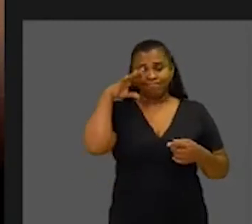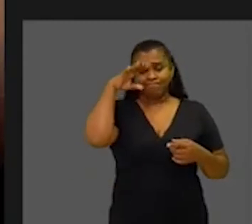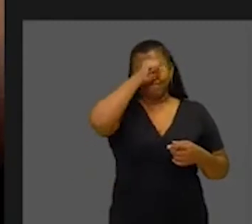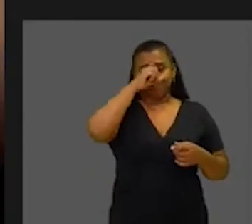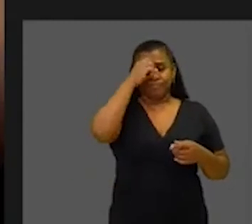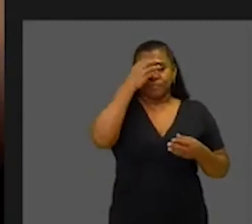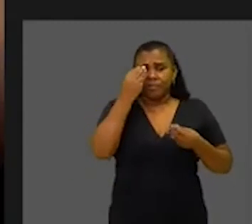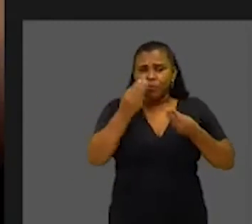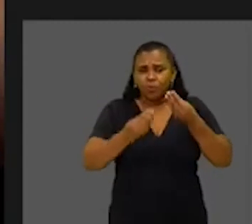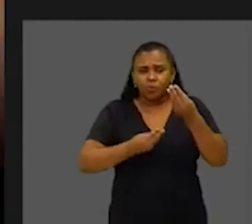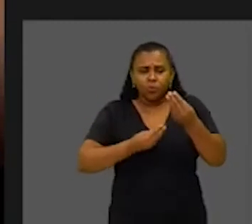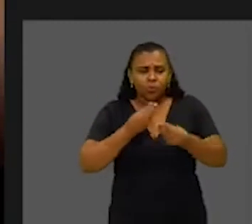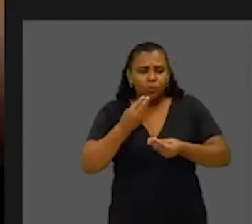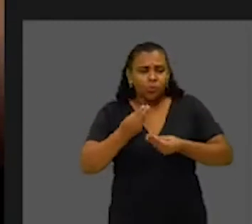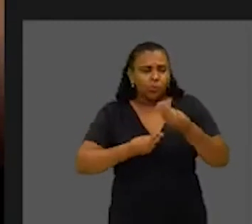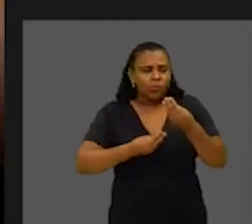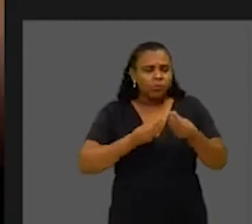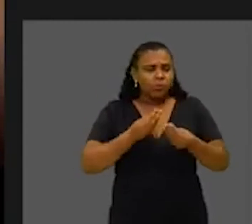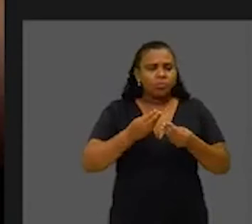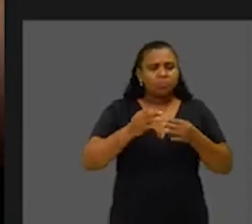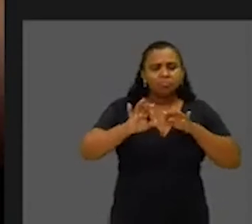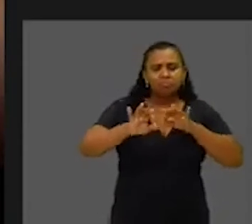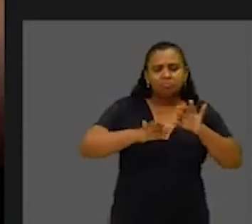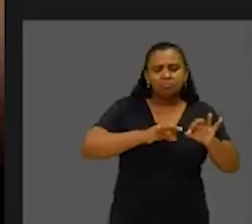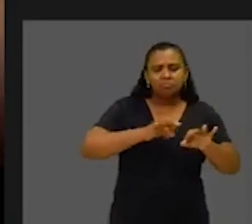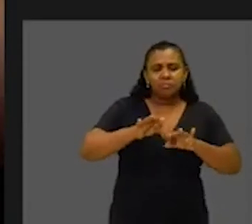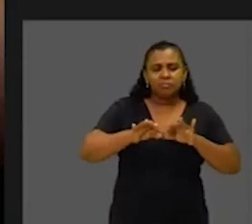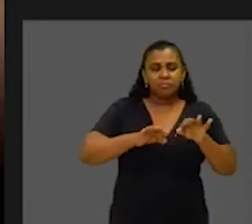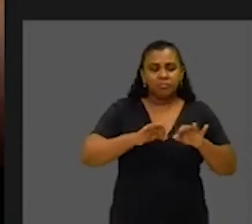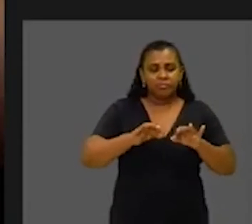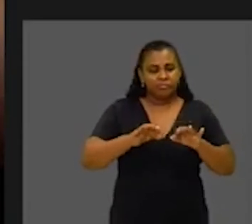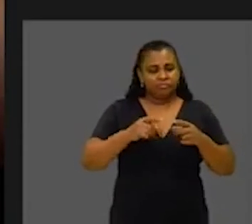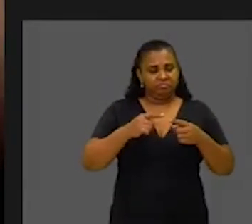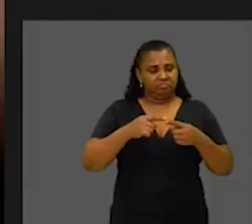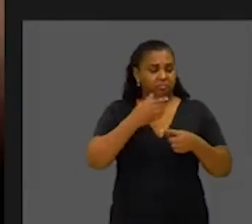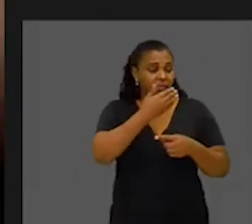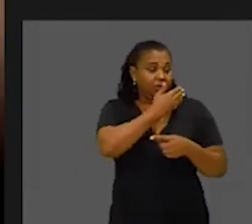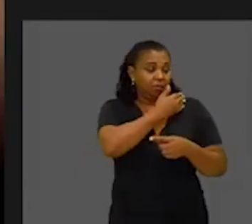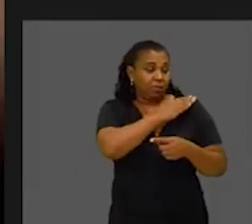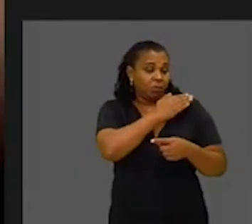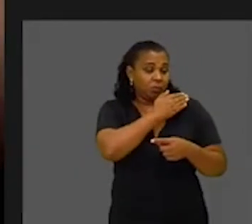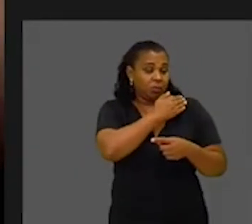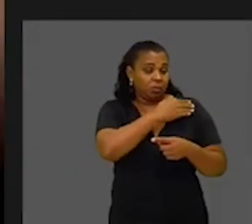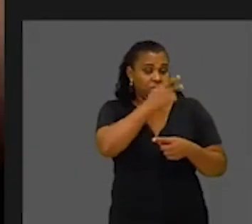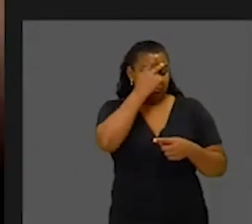na como lidar com ele seja porque coisa inclusive de preconceito tem muita gente passa públicos na